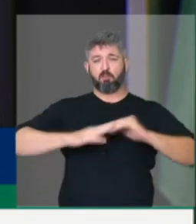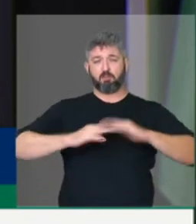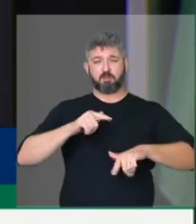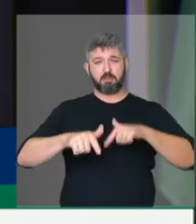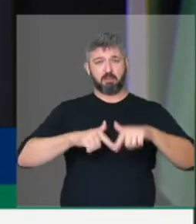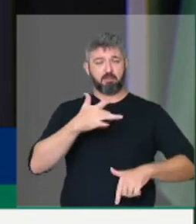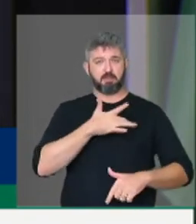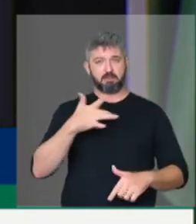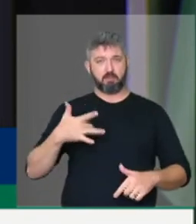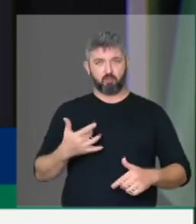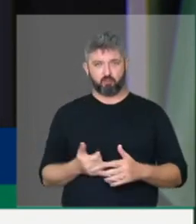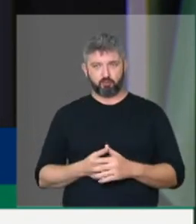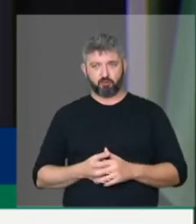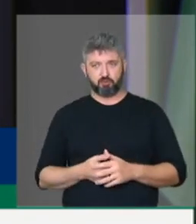NA ÁREA DE SAÚDE. DO SETOR PÚBLICO E DO SETOR PRIVADO,